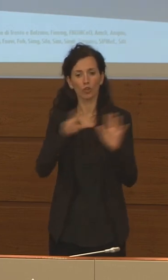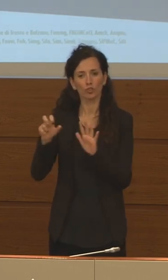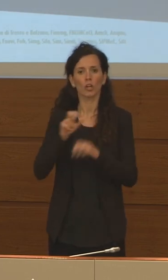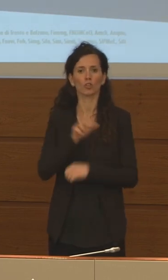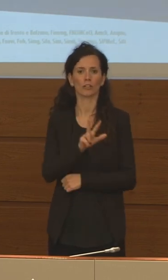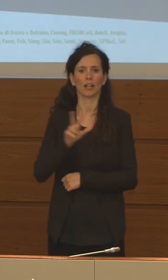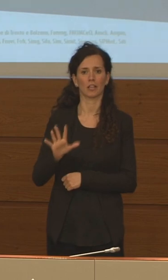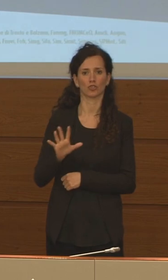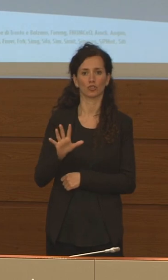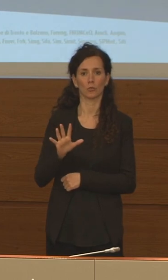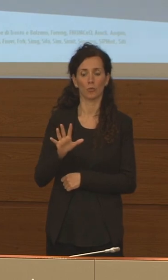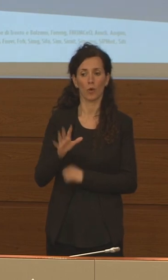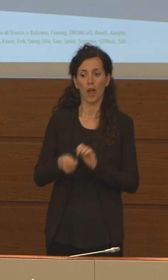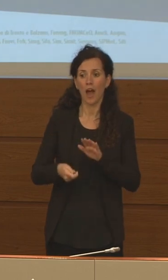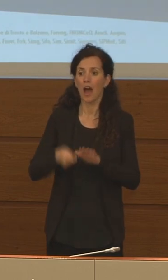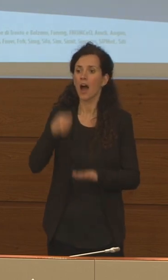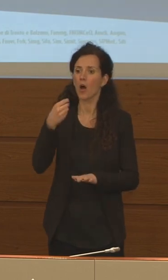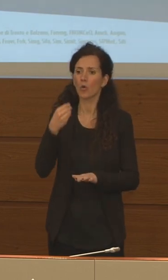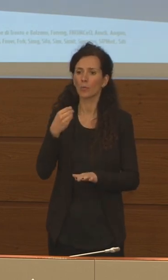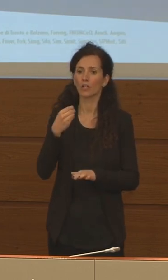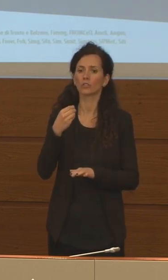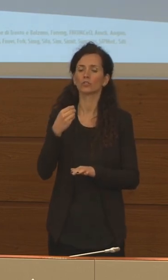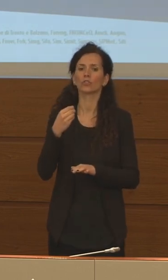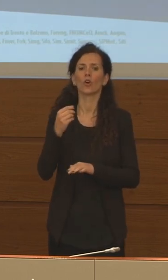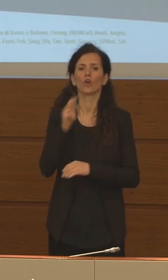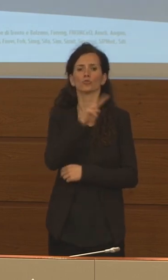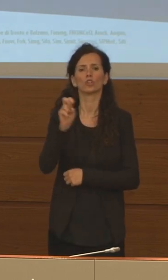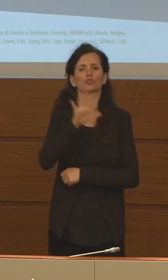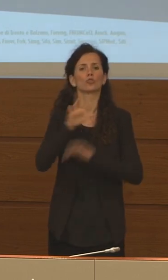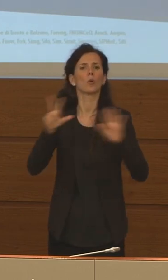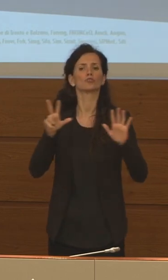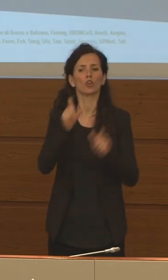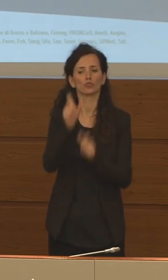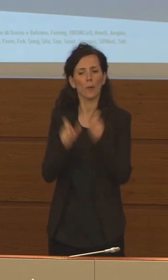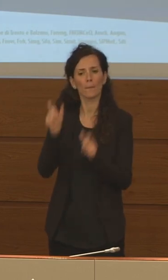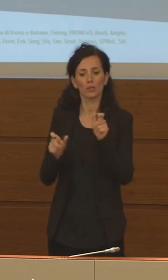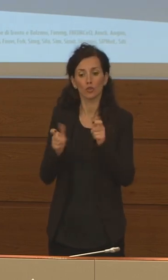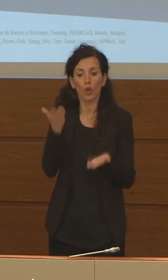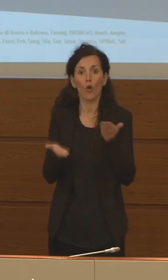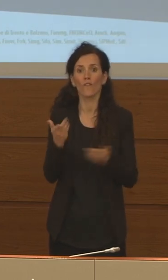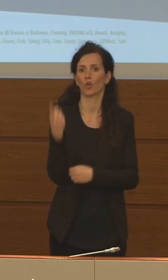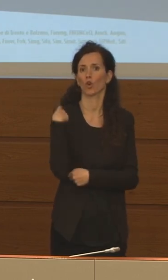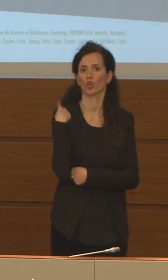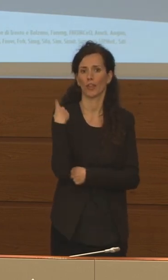con un incremento di 258 persone rispetto a ieri sera, quello che è